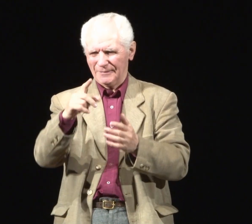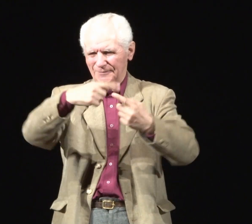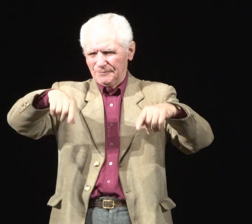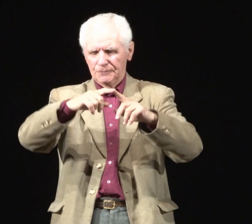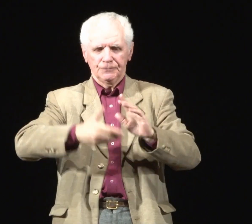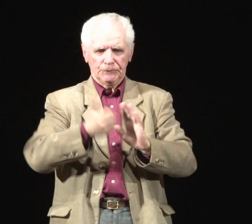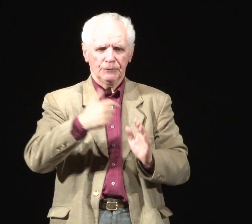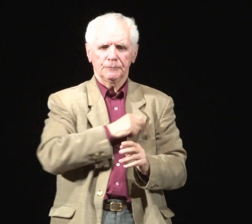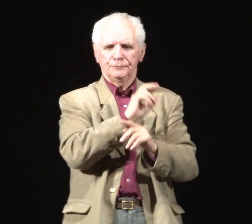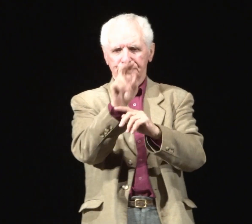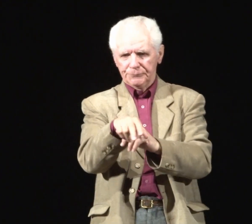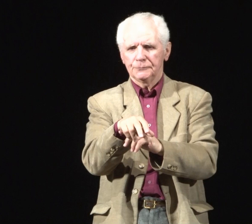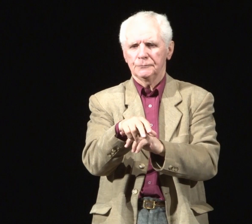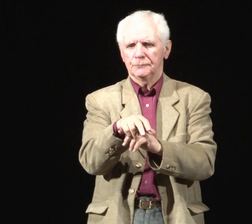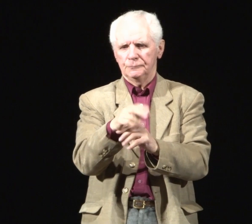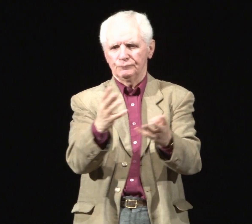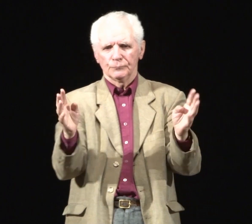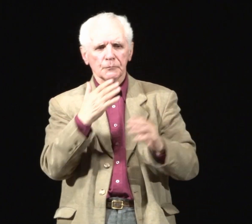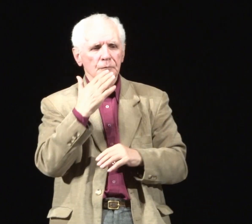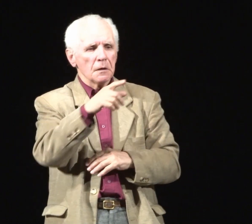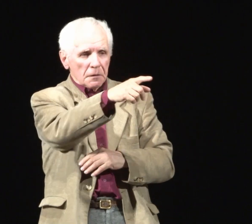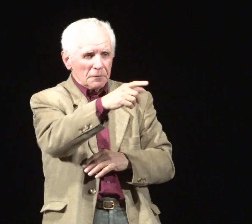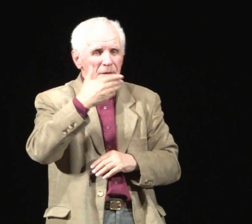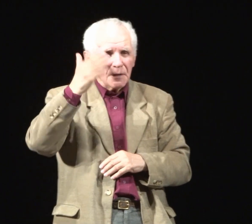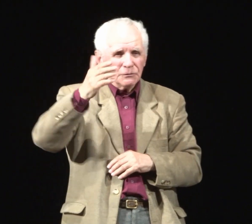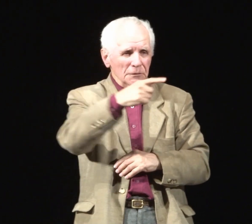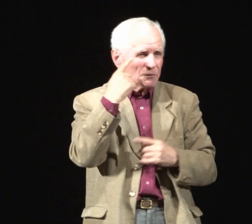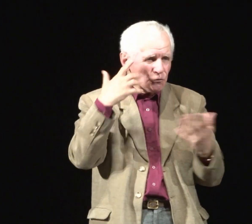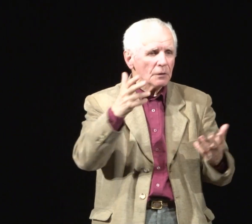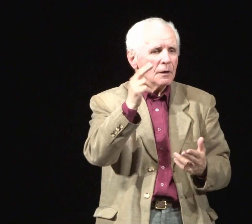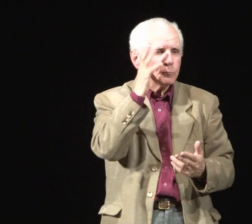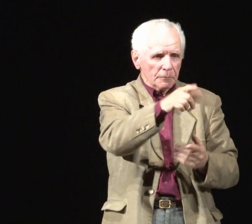Далее меня вызвали на комиссию, стали спрашивать - вот ты не слышишь, как ты будешь учиться, записывать лекции, переводчика у тебя же нет?